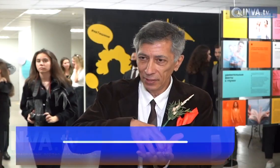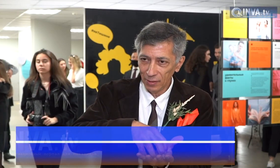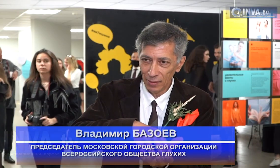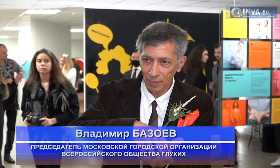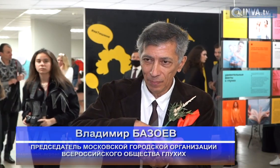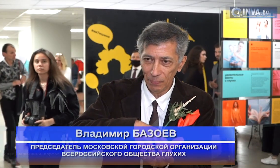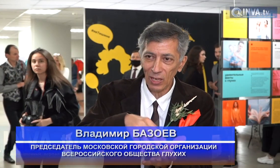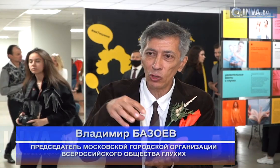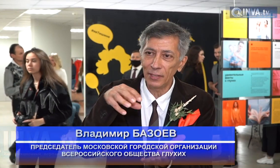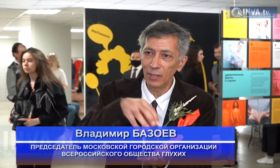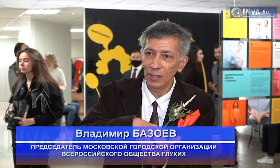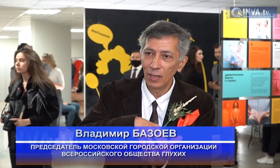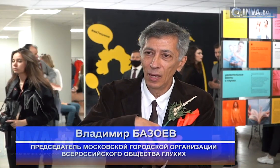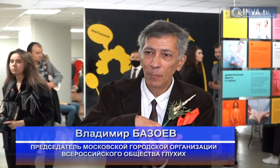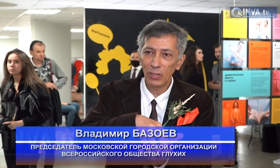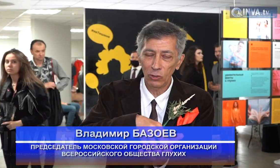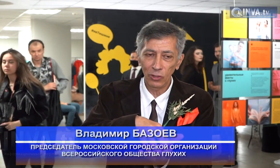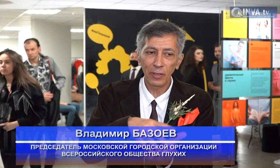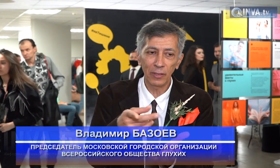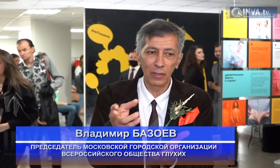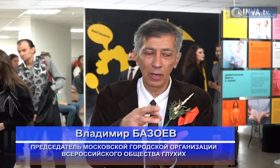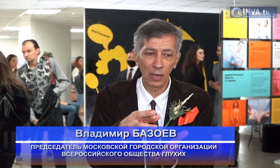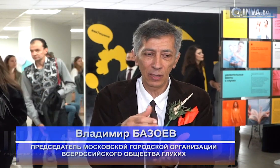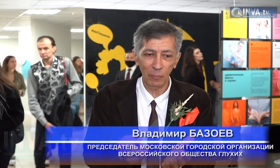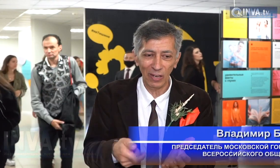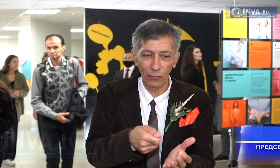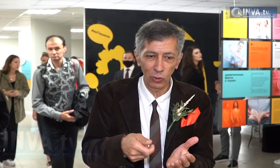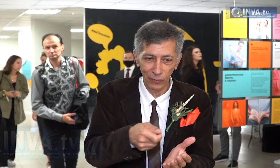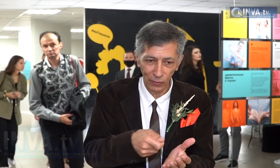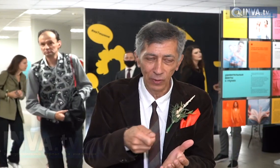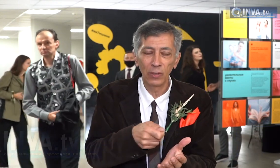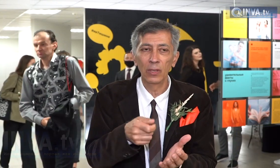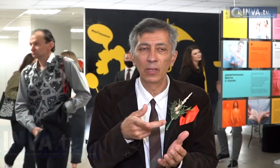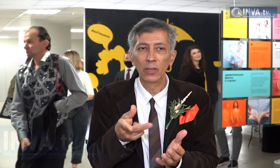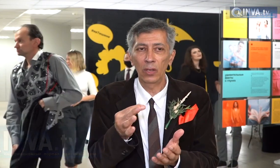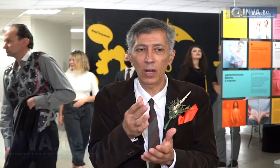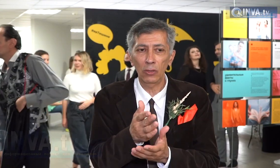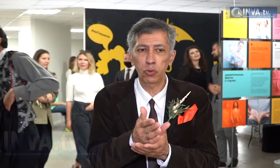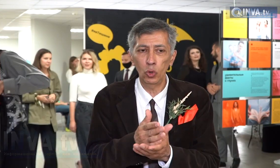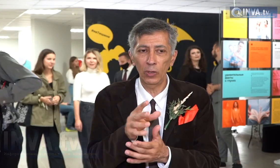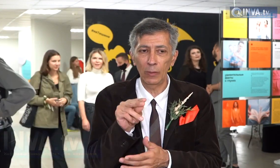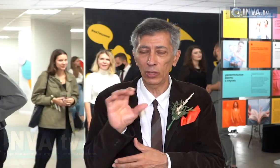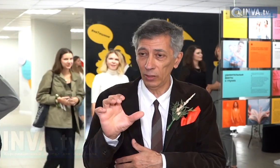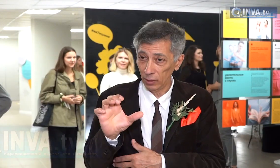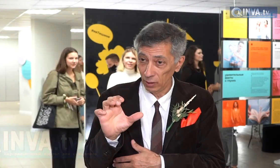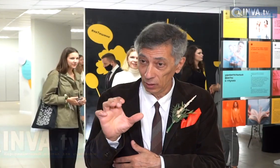ВСЕРОССИЙСКОГО ОБЩЕСТВА ГЛУХИХ): Разработаны приложения для смартфонов для того, чтобы общаться, чтобы полицейские,